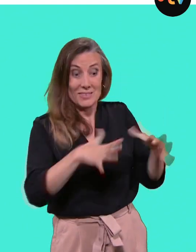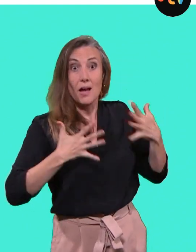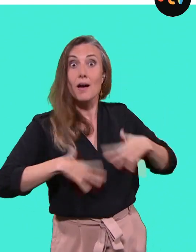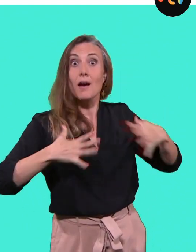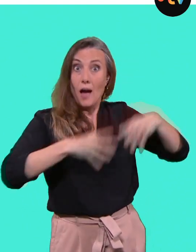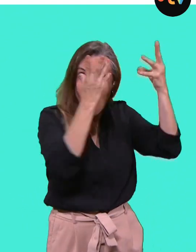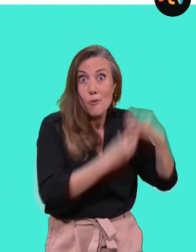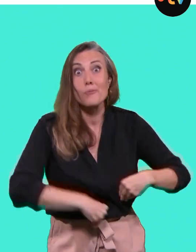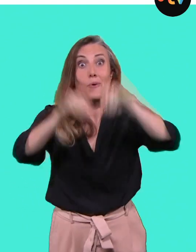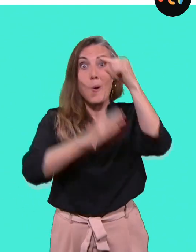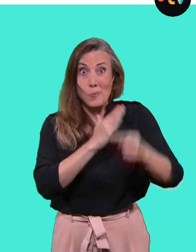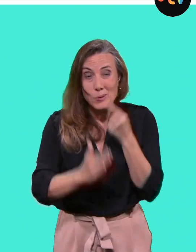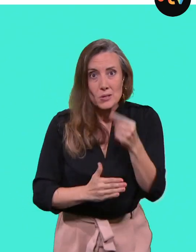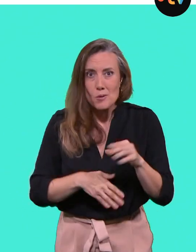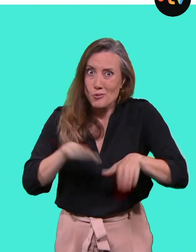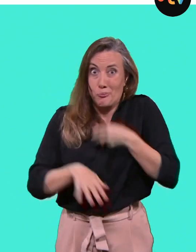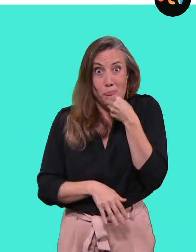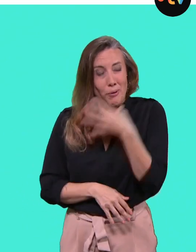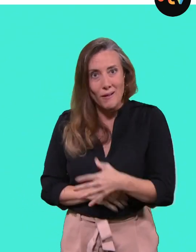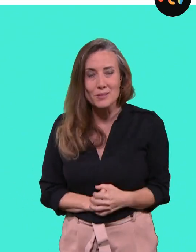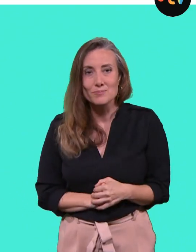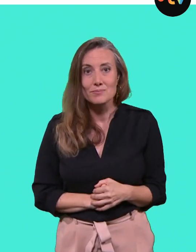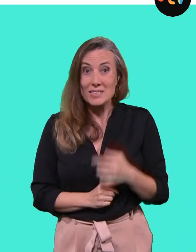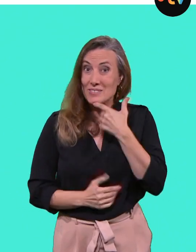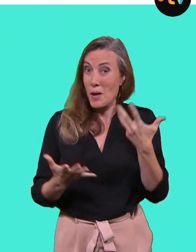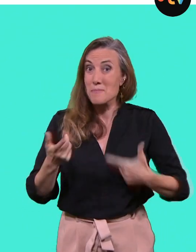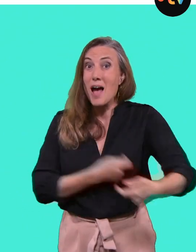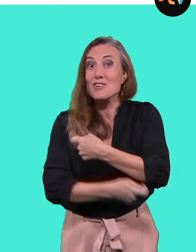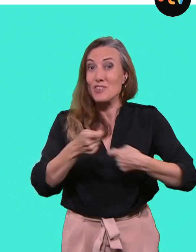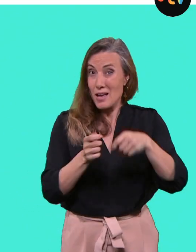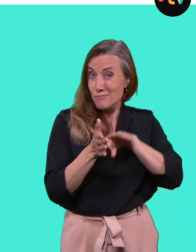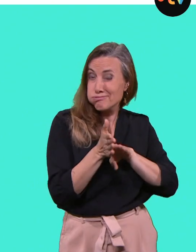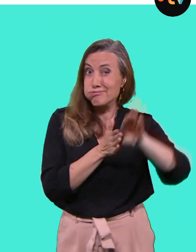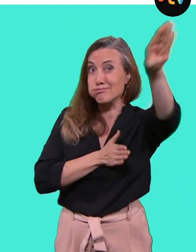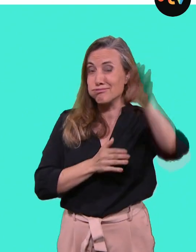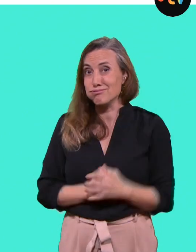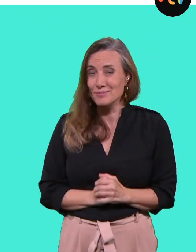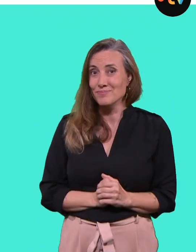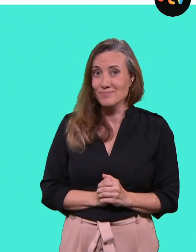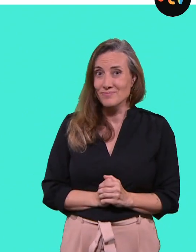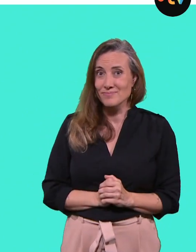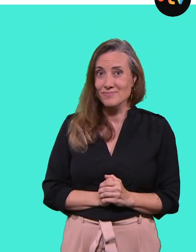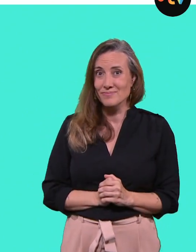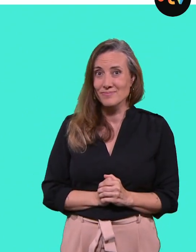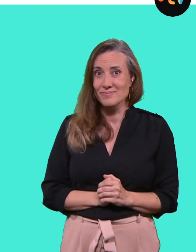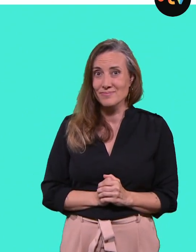Ce marché commercial a donc de beaux jours devant lui.